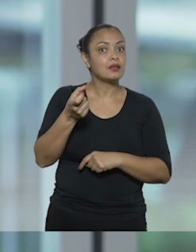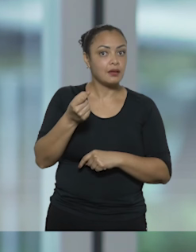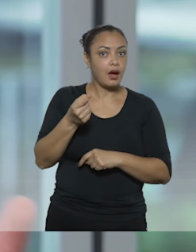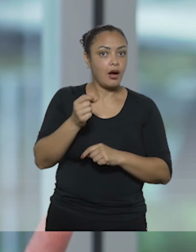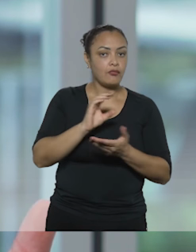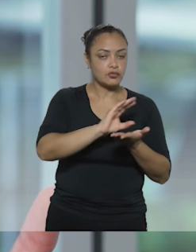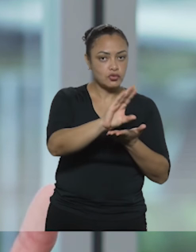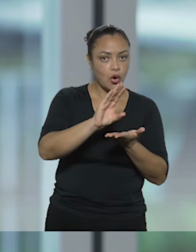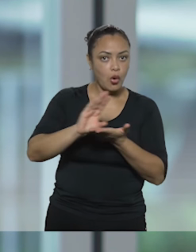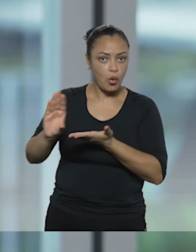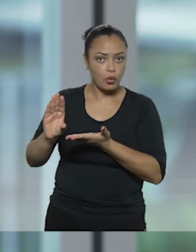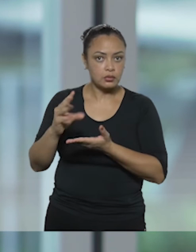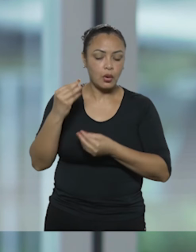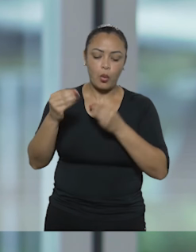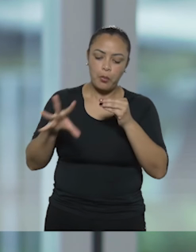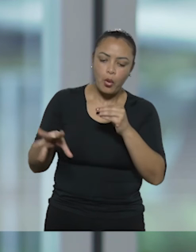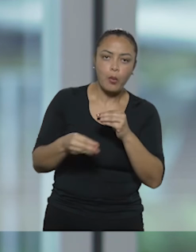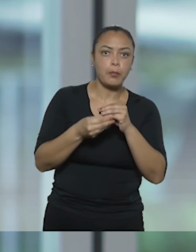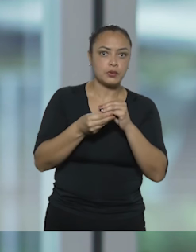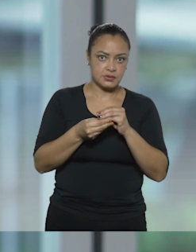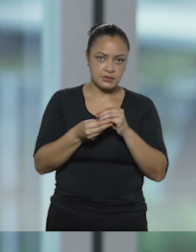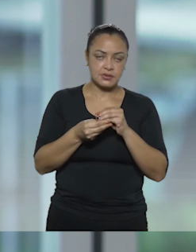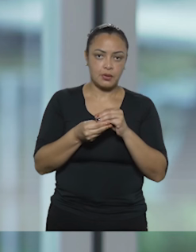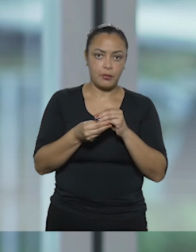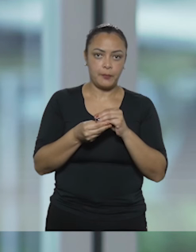Ele é composto da seguinte forma, né?